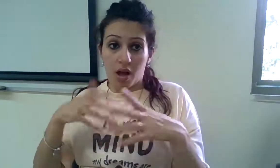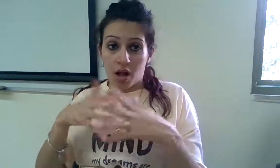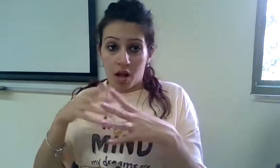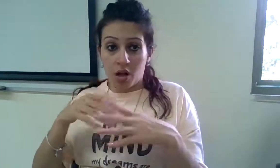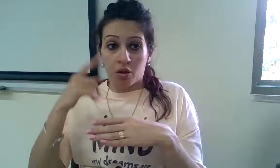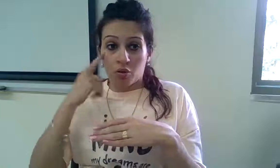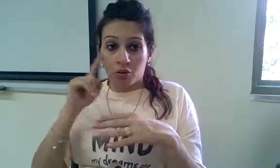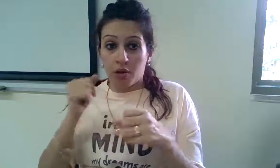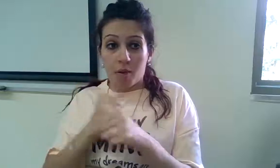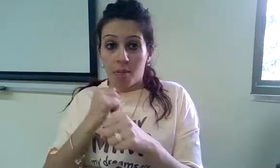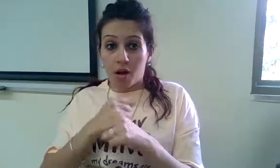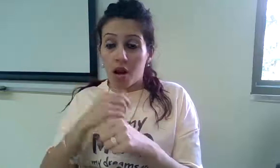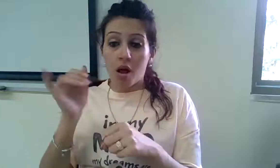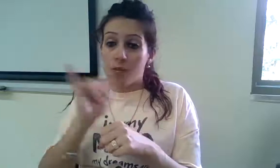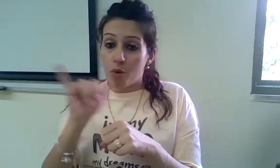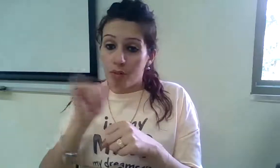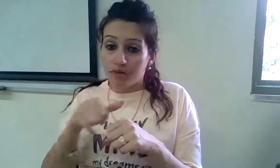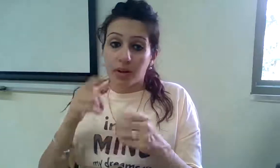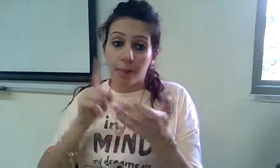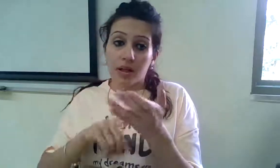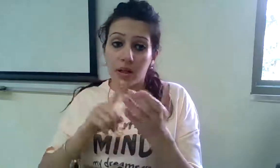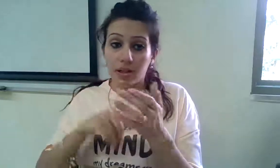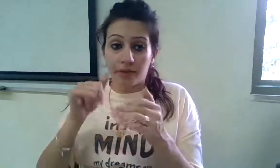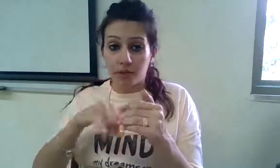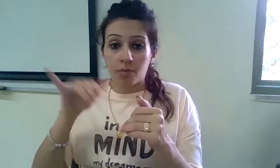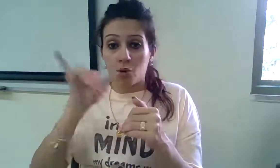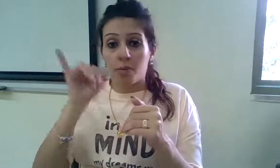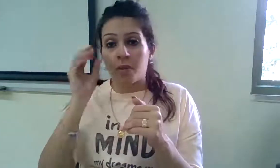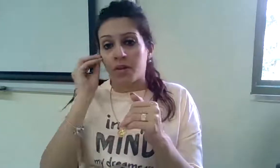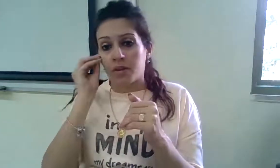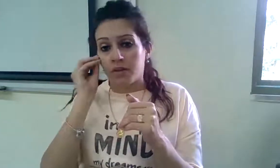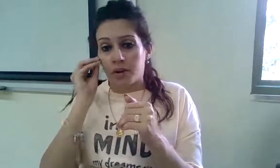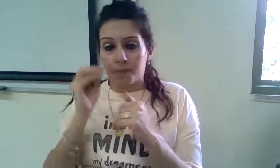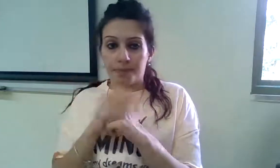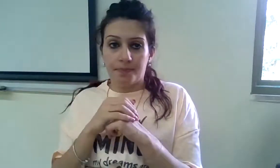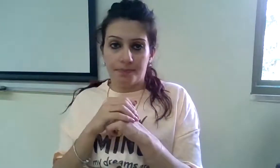ولكن على الآباء معرفة كيفية عمل ذلك